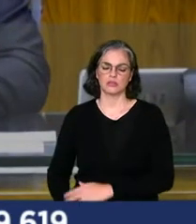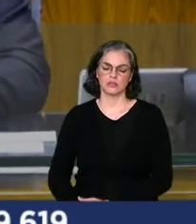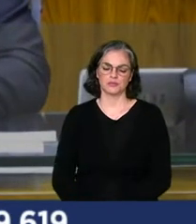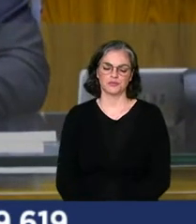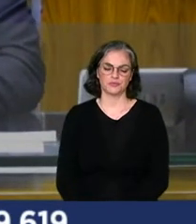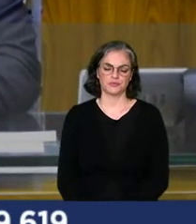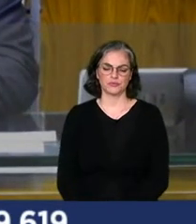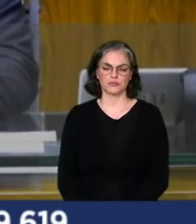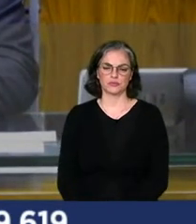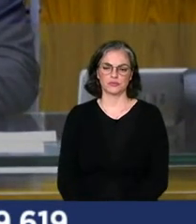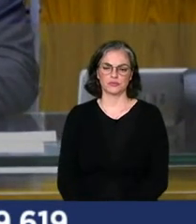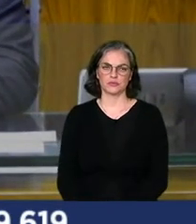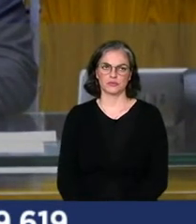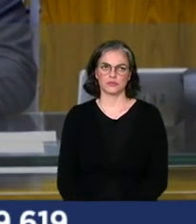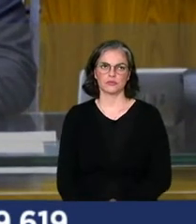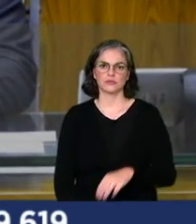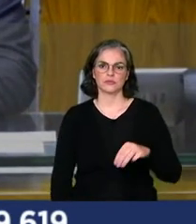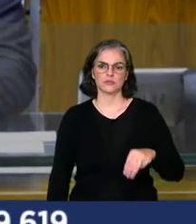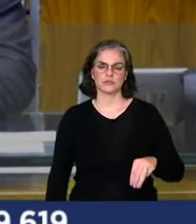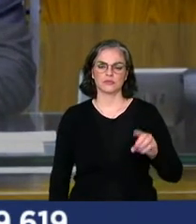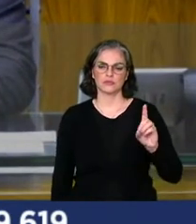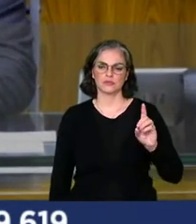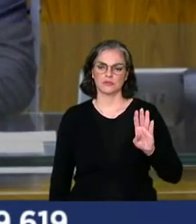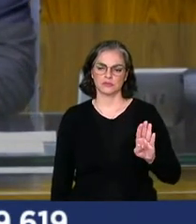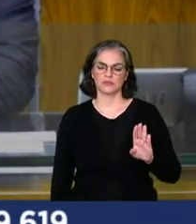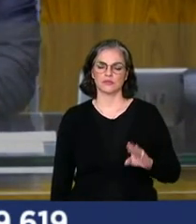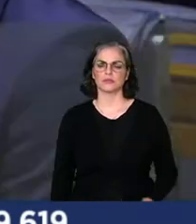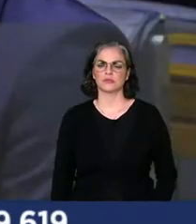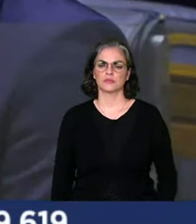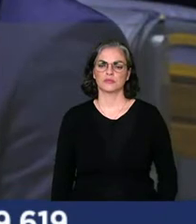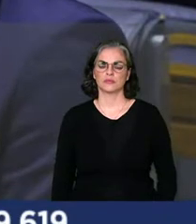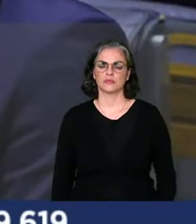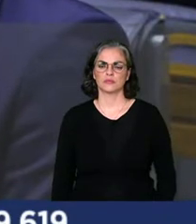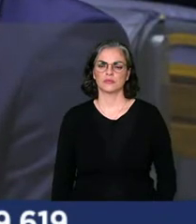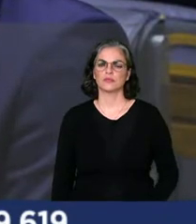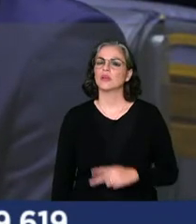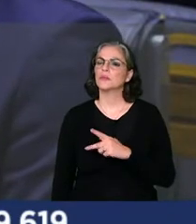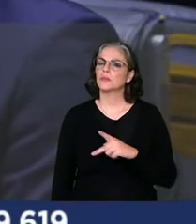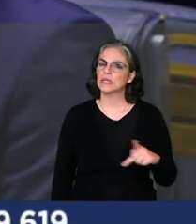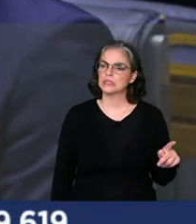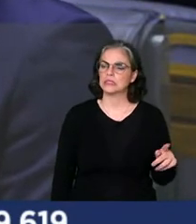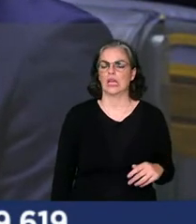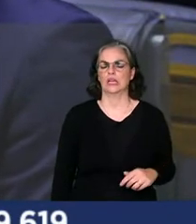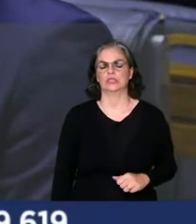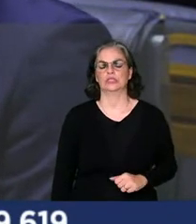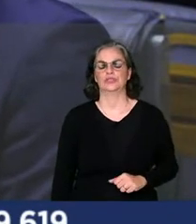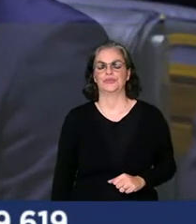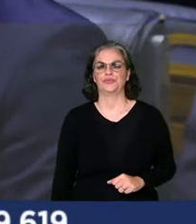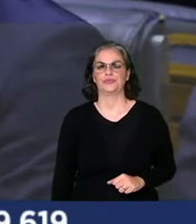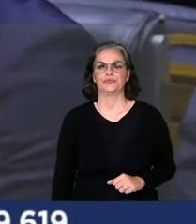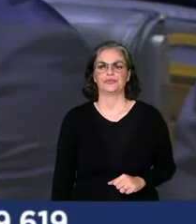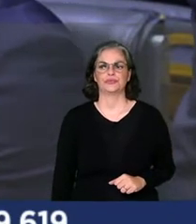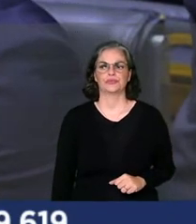VOTAMOS SEM NENHUMA DÚVIDA SIM AO TEXTO. [DEPUTADO]: REPUBLICANOS, PRESIDENTE. [PRESIDENTE]: MDB, DEPUTADO. [DEPUTADO]: